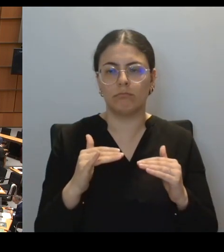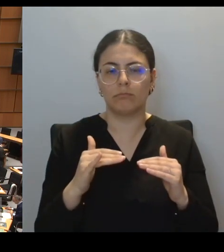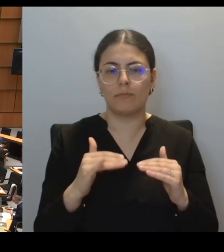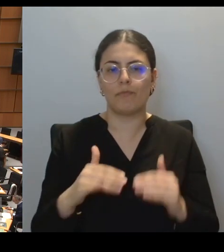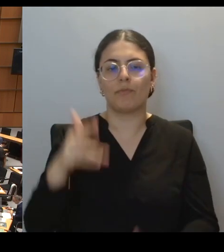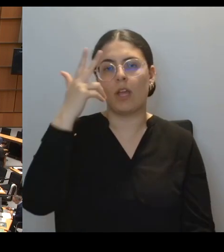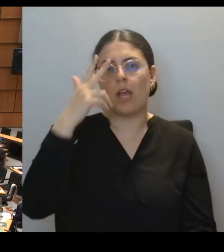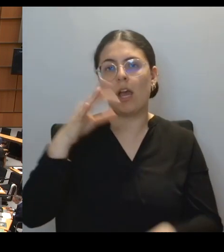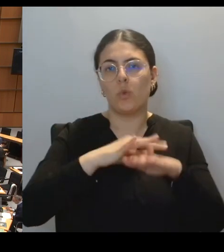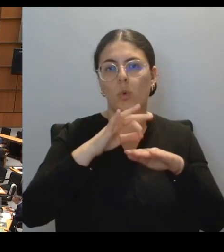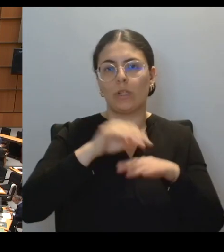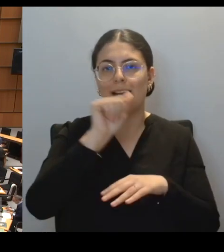Frau Henrike Klein.